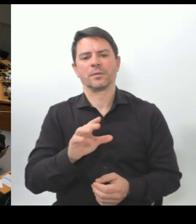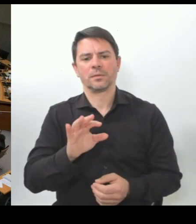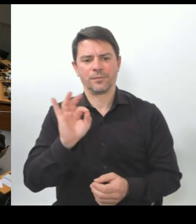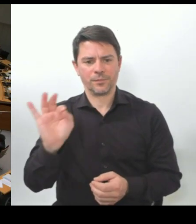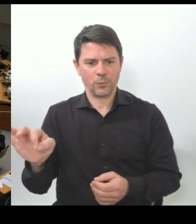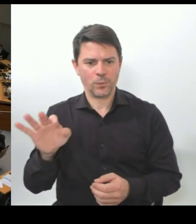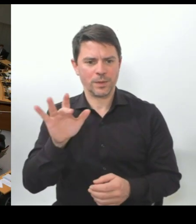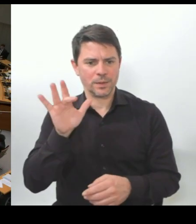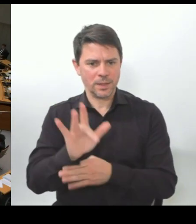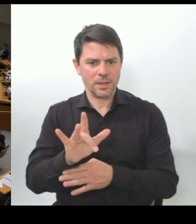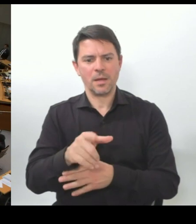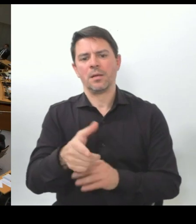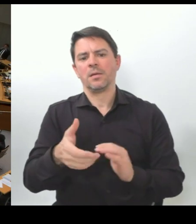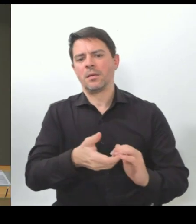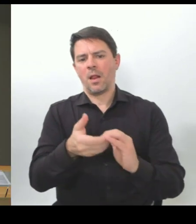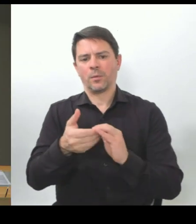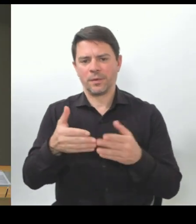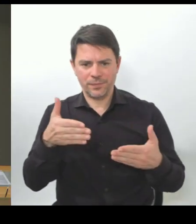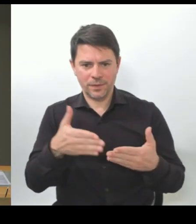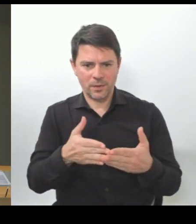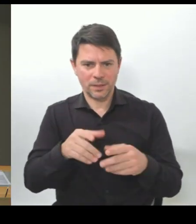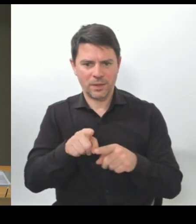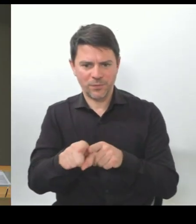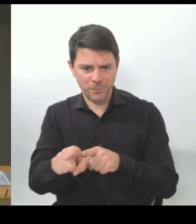Enthaltung der CDU Fraktion ist der Antrag damit abgelehnt.